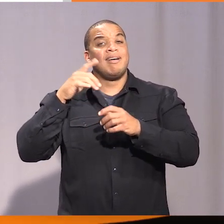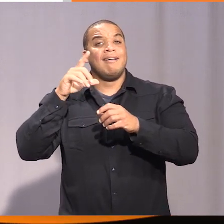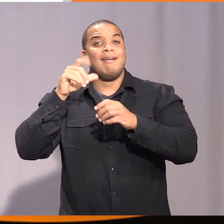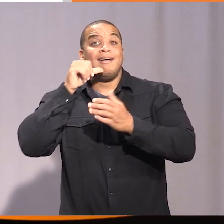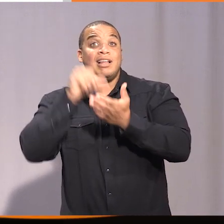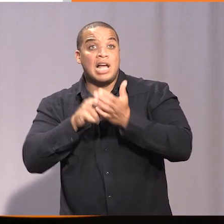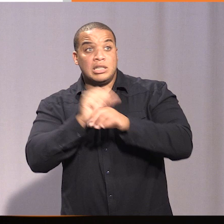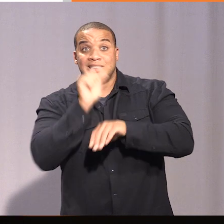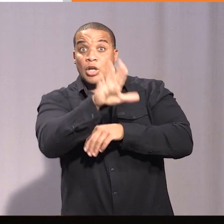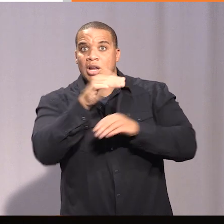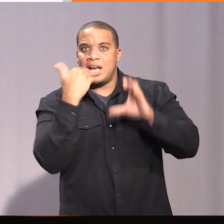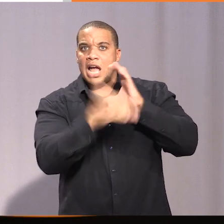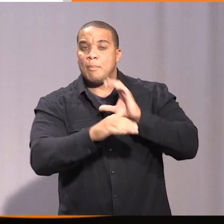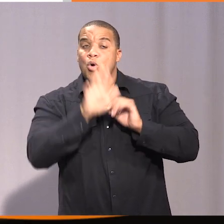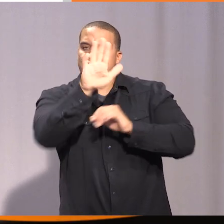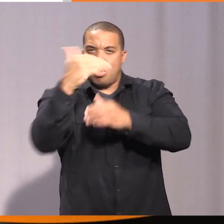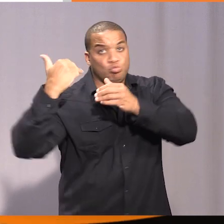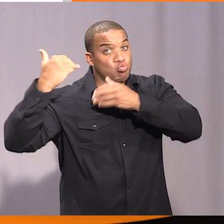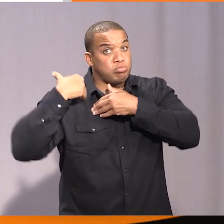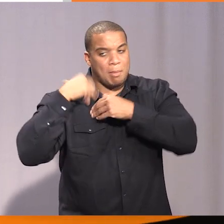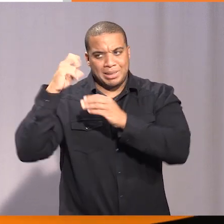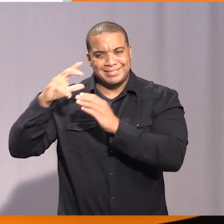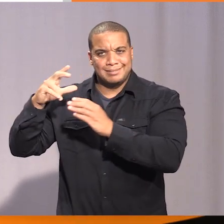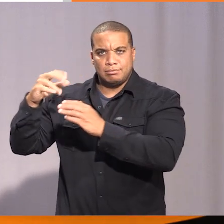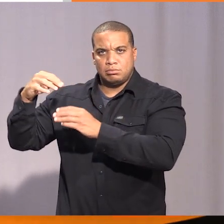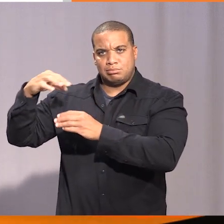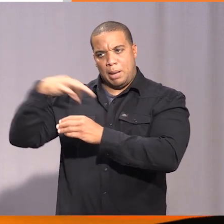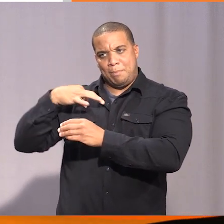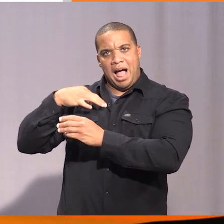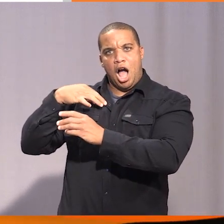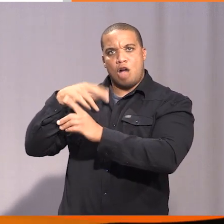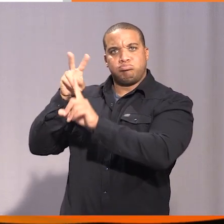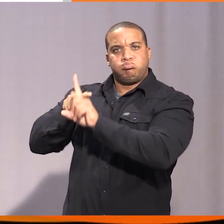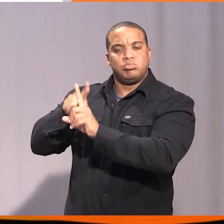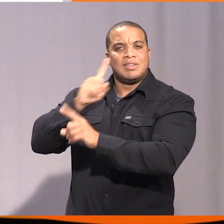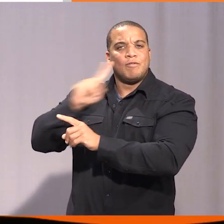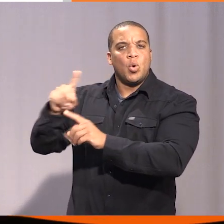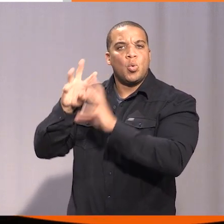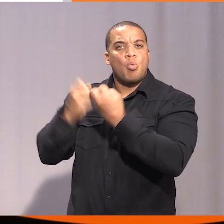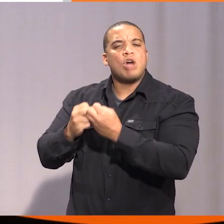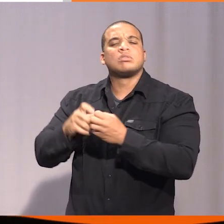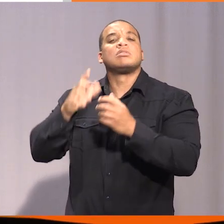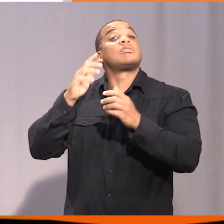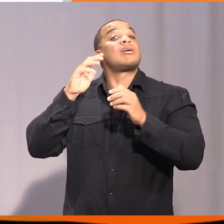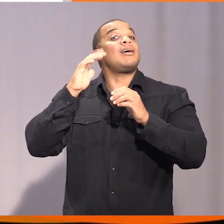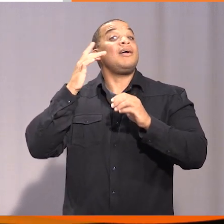El objetivo del taller es presentarles a los estudiantes las adaptaciones a los que son elegibles y cómo implementarlos